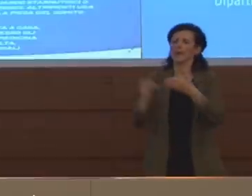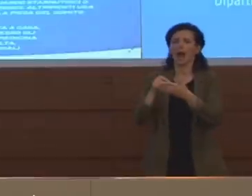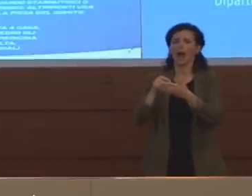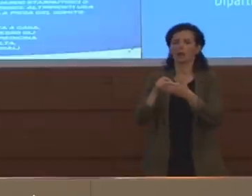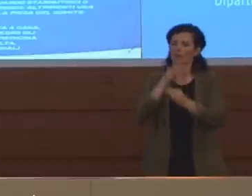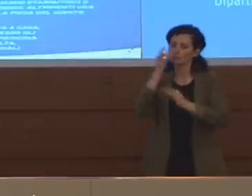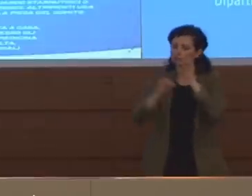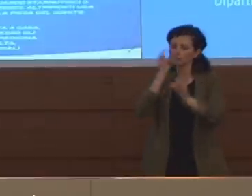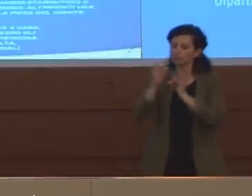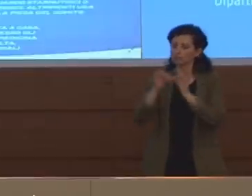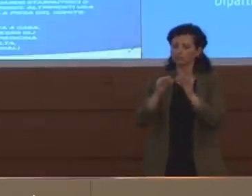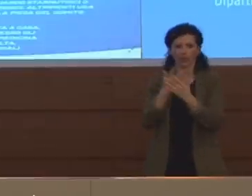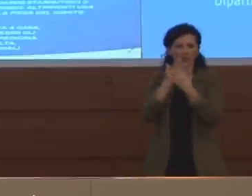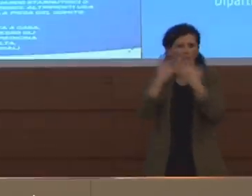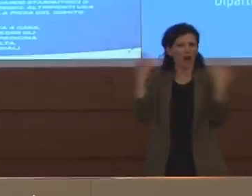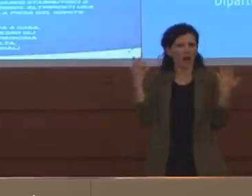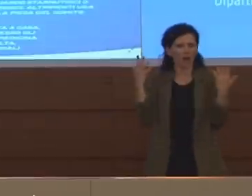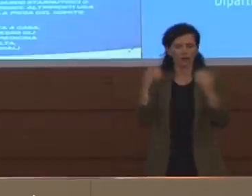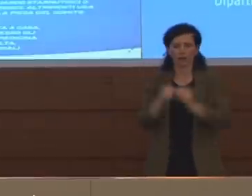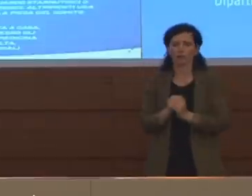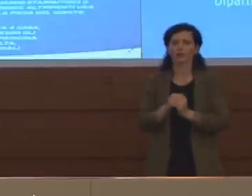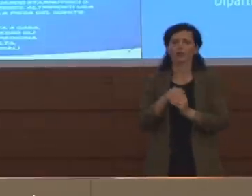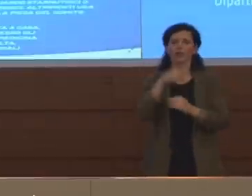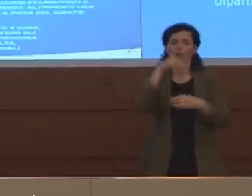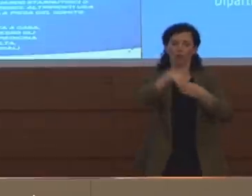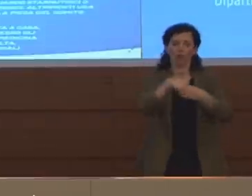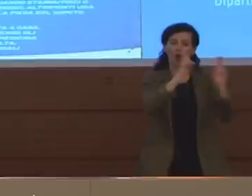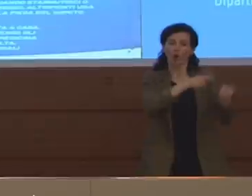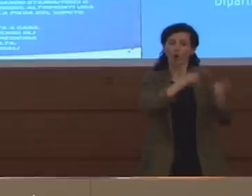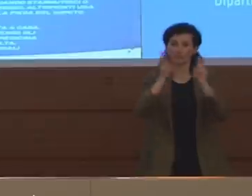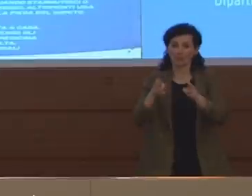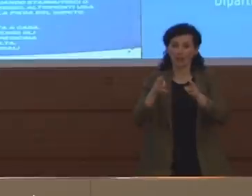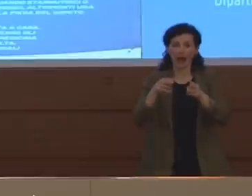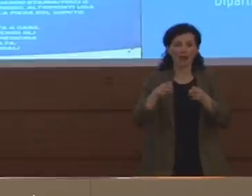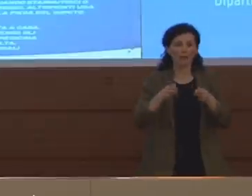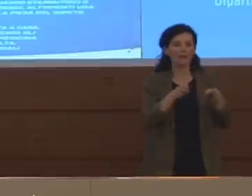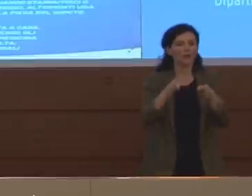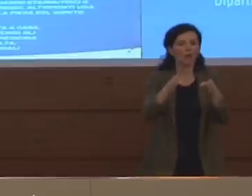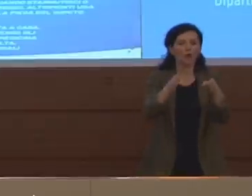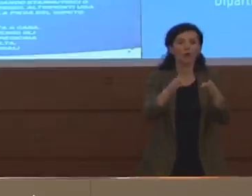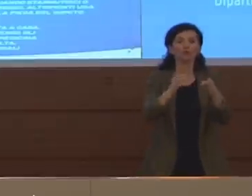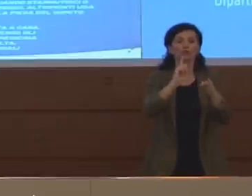che i percorsi degli ospedali dovevano essere divisi, che le persone in caso di